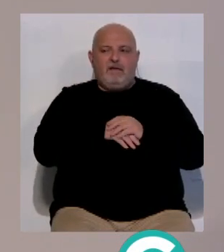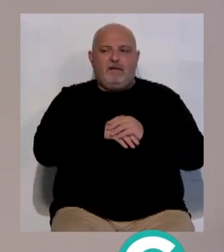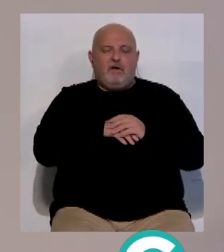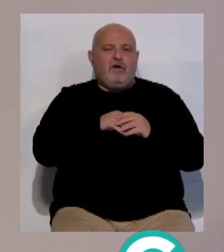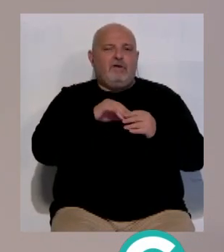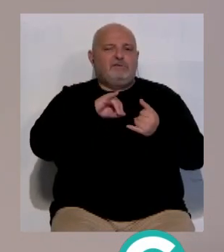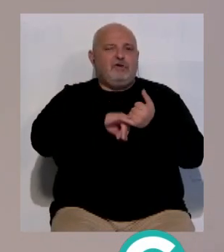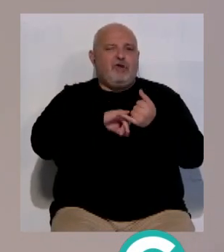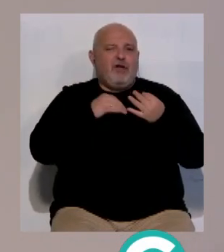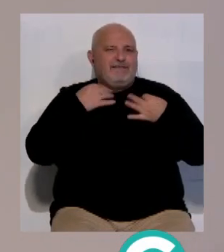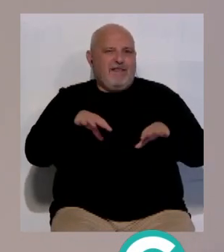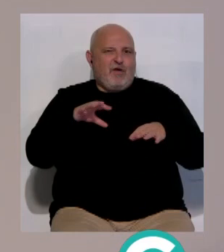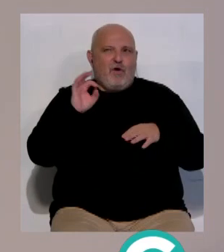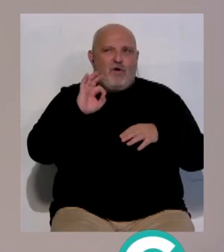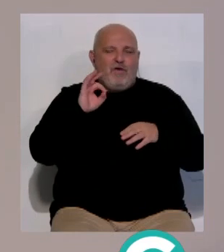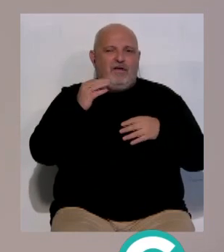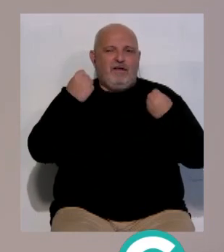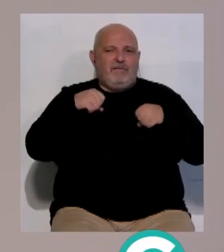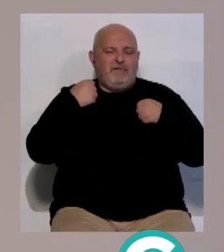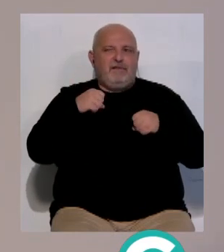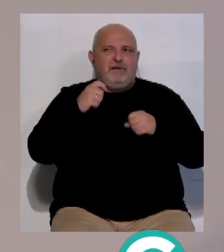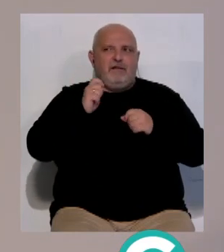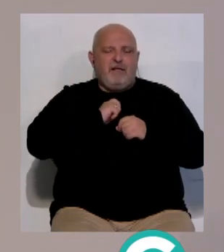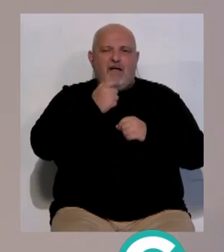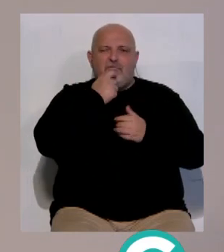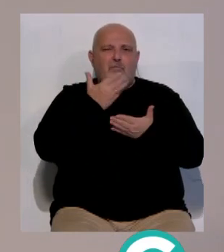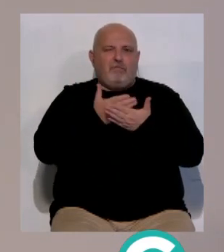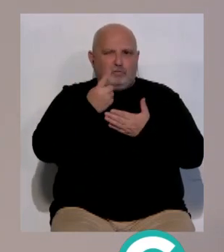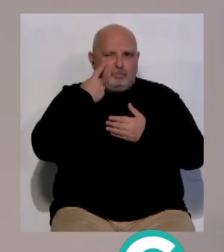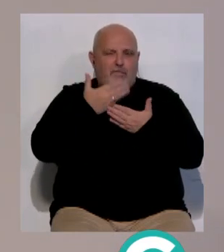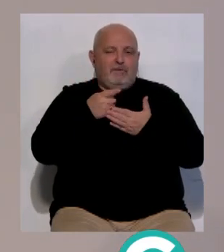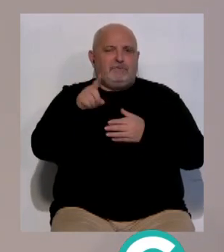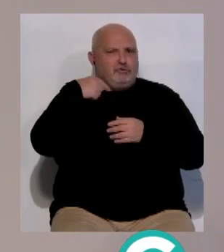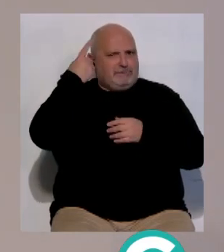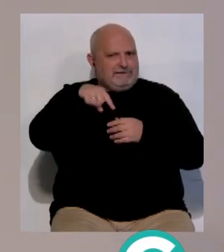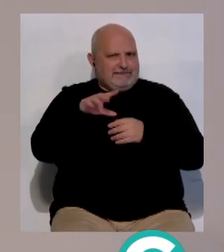partido de entrenamiento a la Barrera de la paz y me dará la razón pero el otro está sentado en una